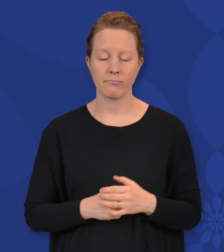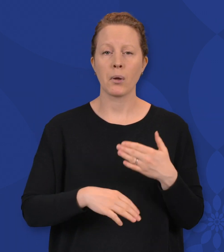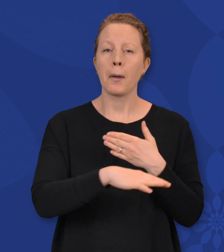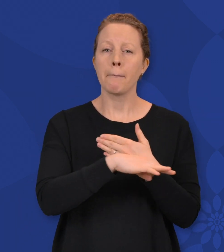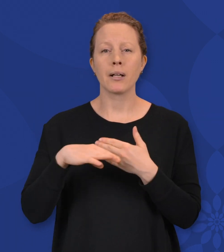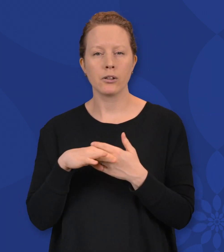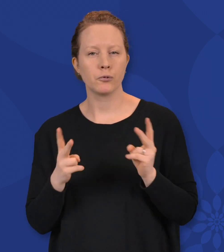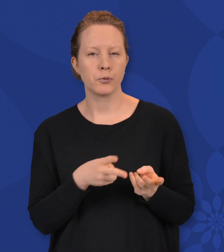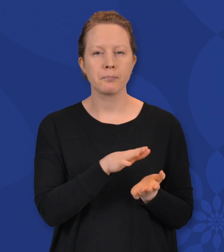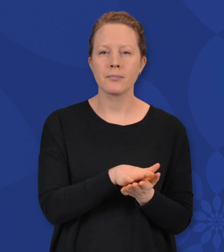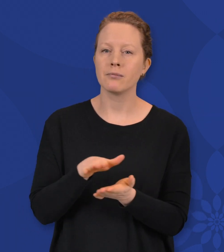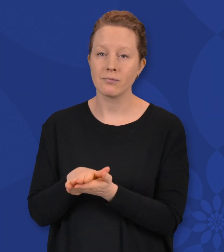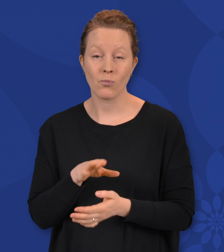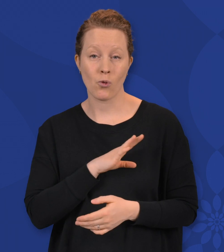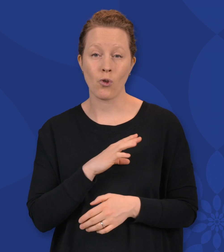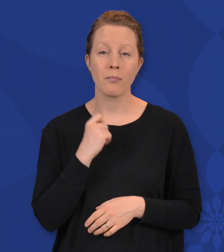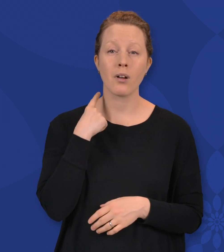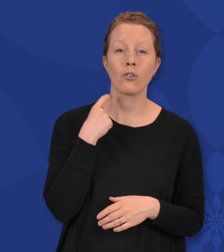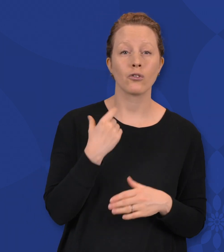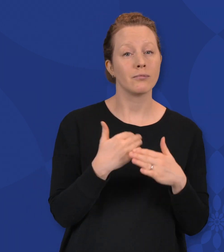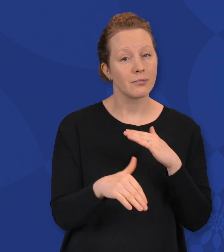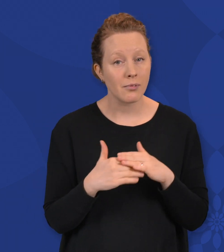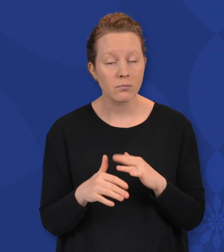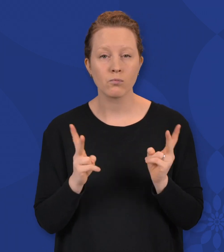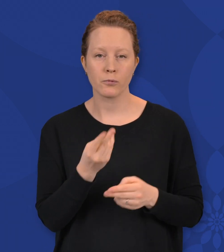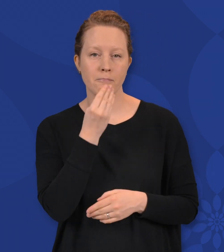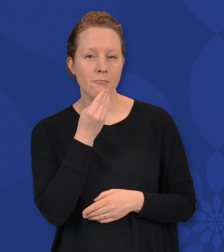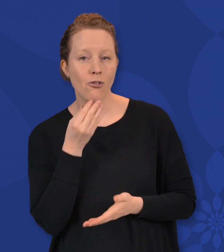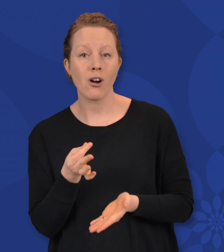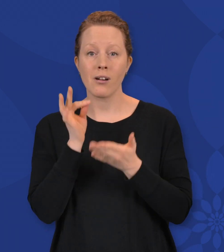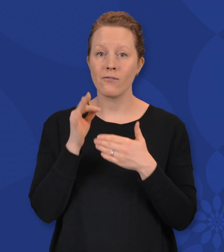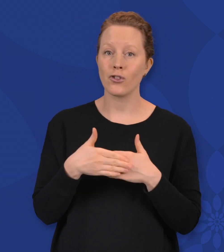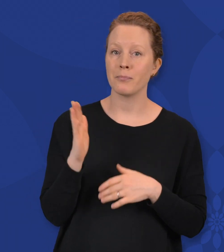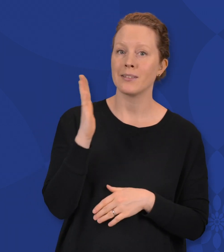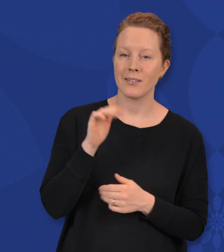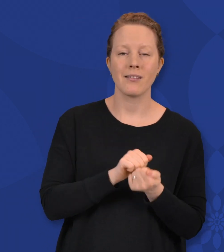Det införs också begränsningar av alkohol- servering och öppettider hos förplägnadsrörelser, -